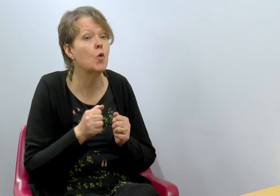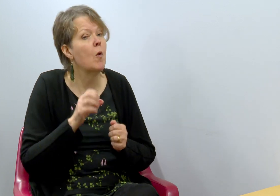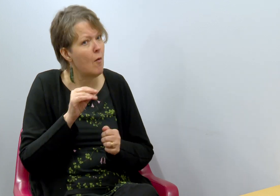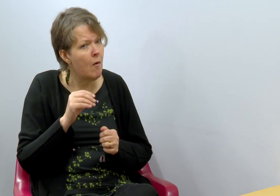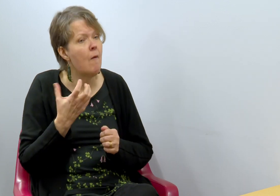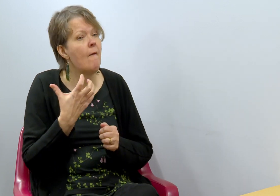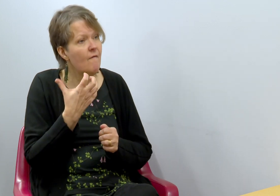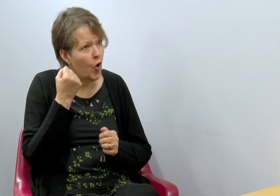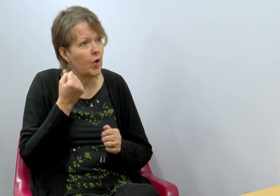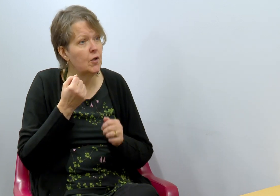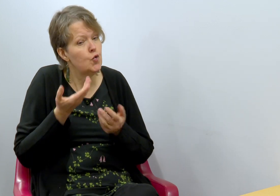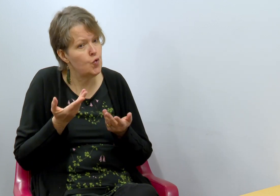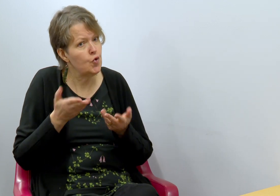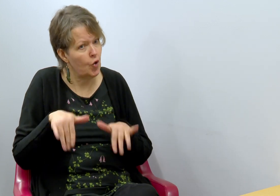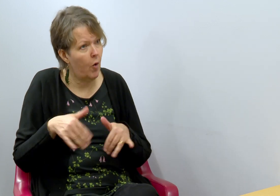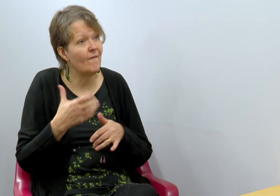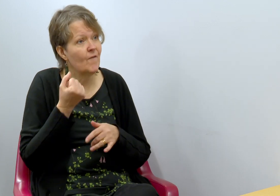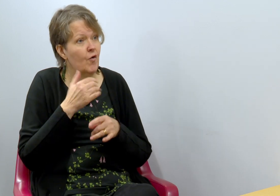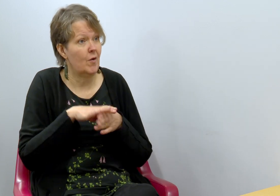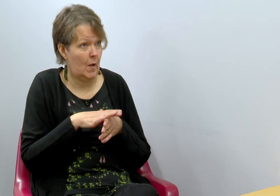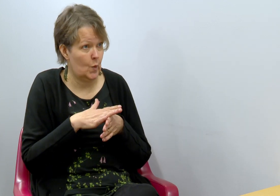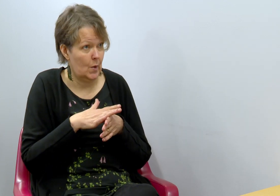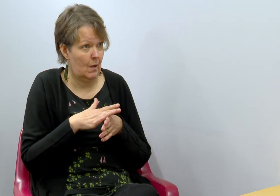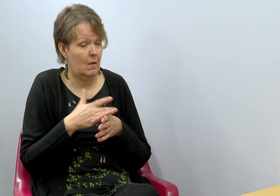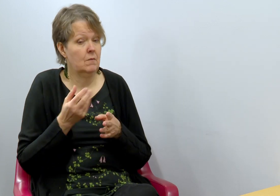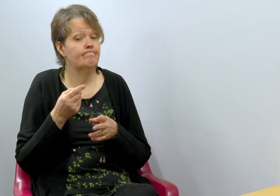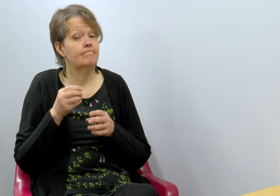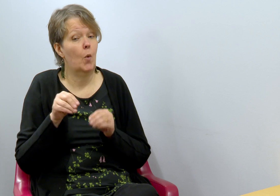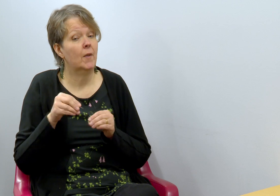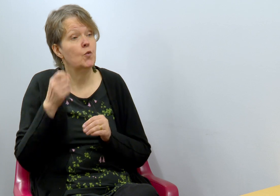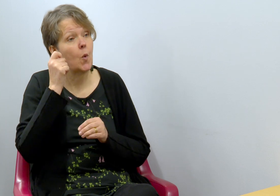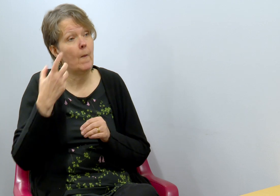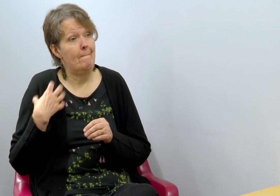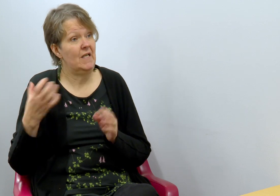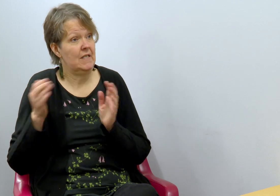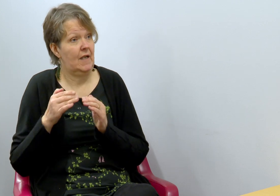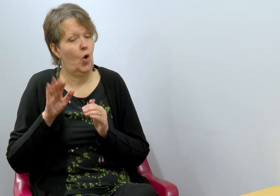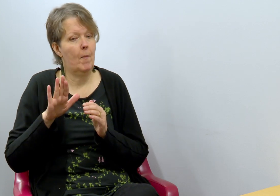mutta siihenkin voi jo nyt soveltaa opetus- ja kulttuuriministeriön -